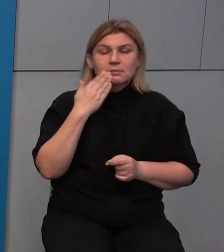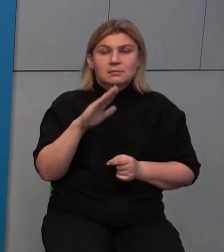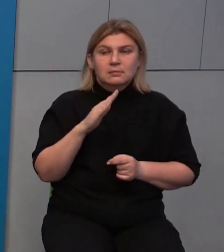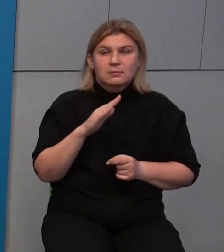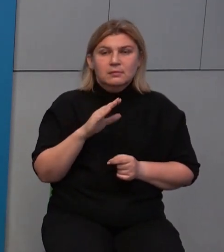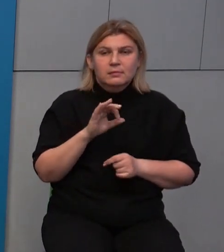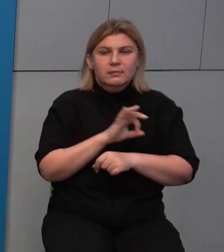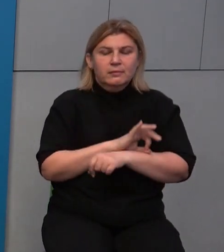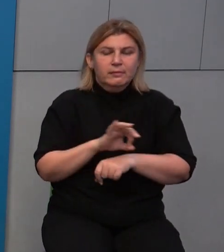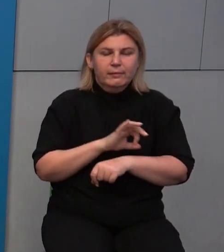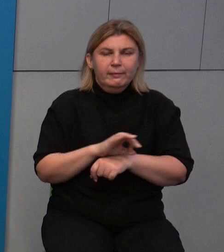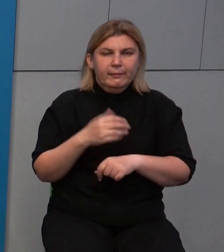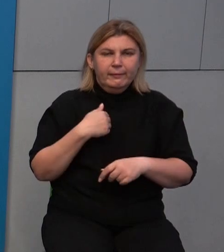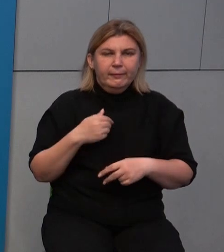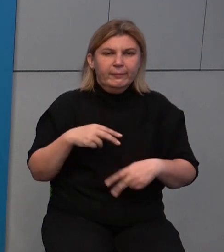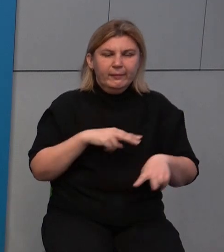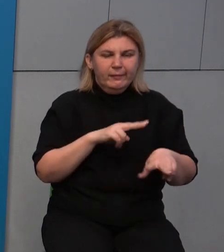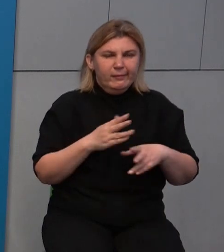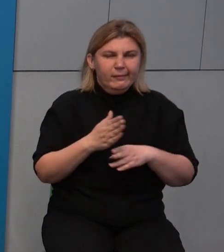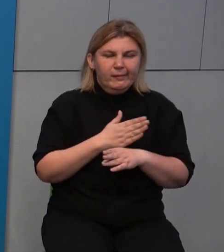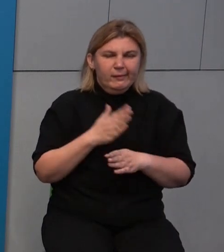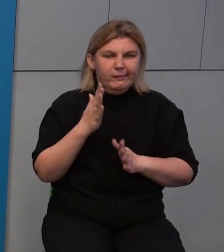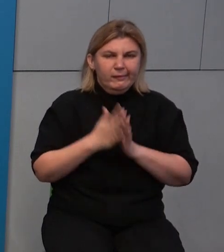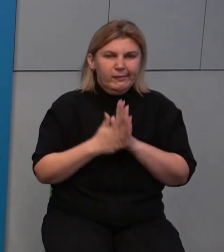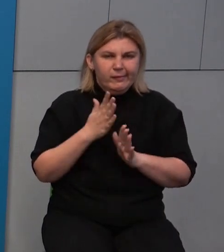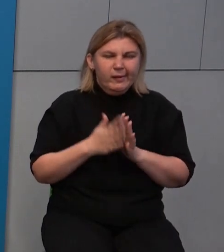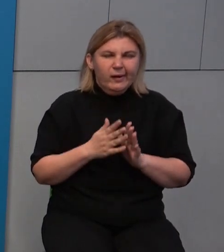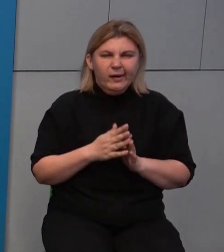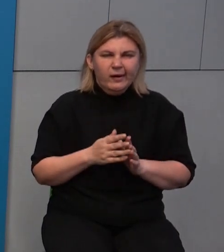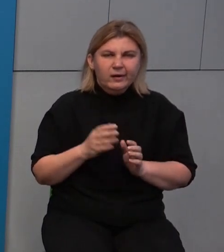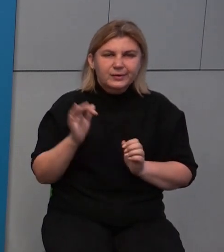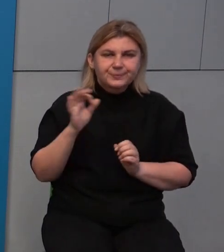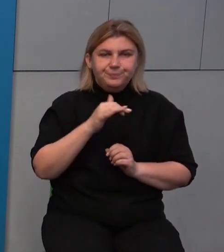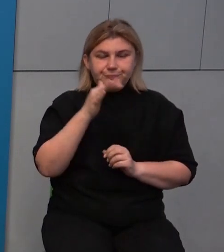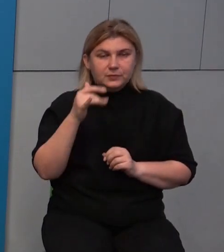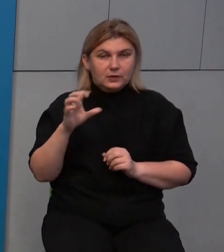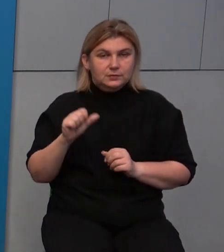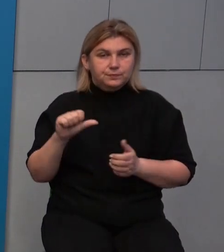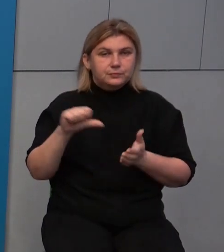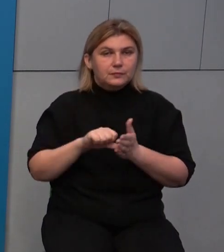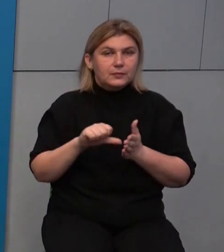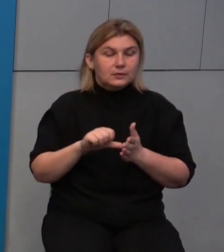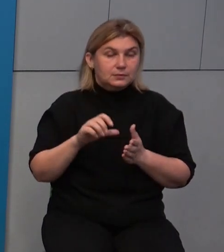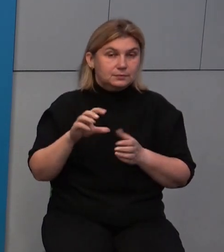w którym brałam udział przed wybuchem wojny. To Sofia Dyak w Centrum Historii Miasta Lwowa.